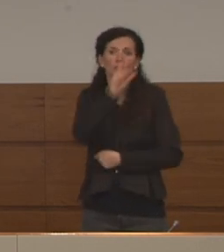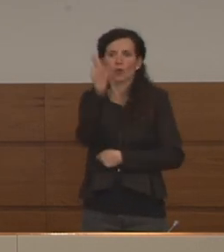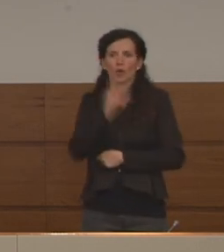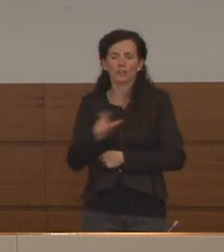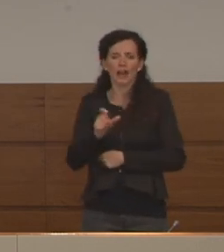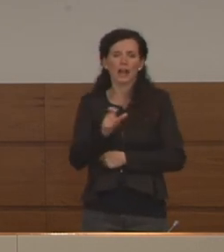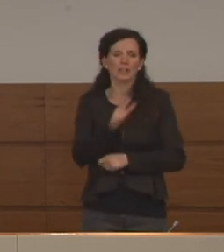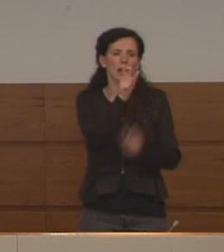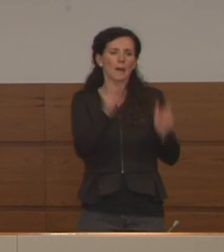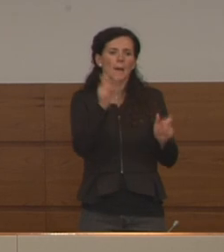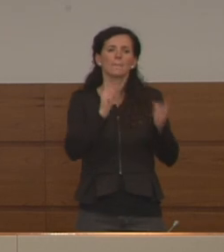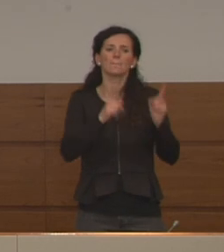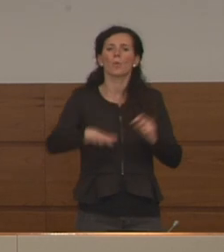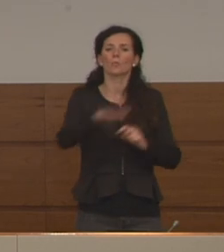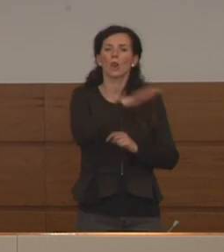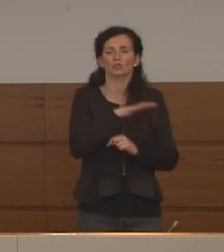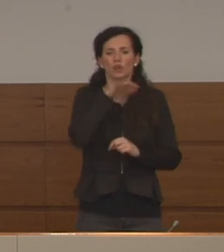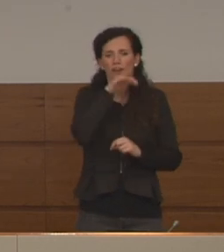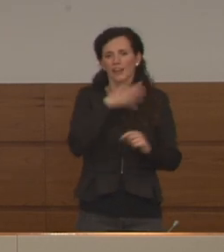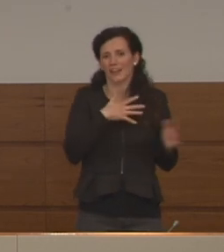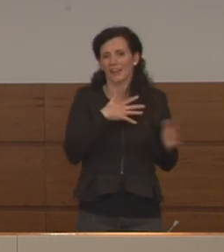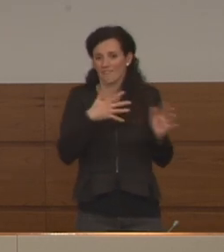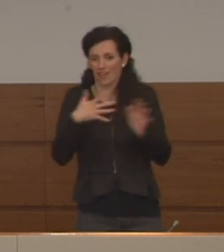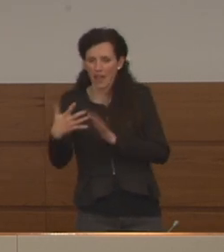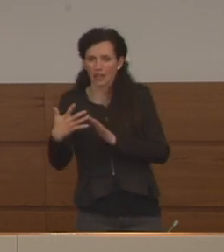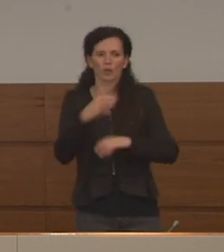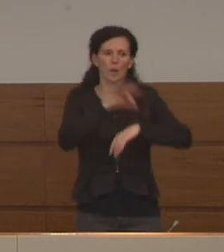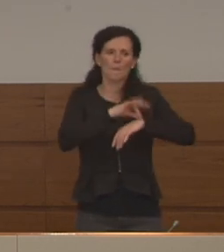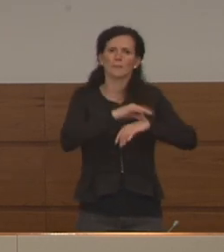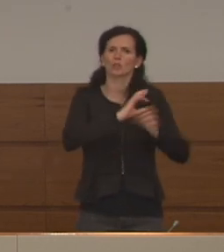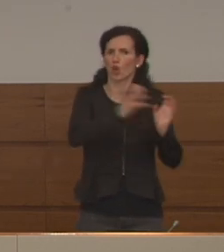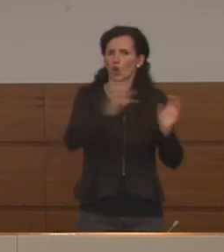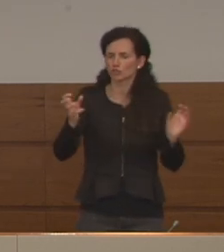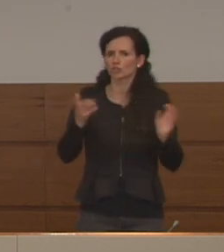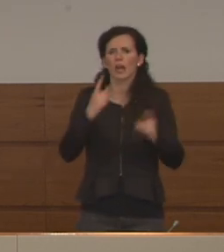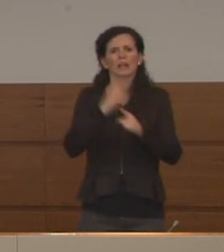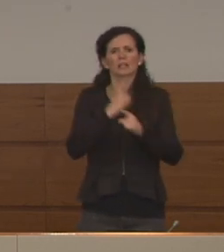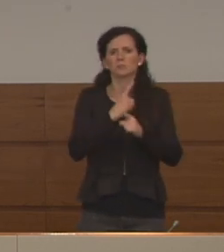croniche di vario tipo e di varia necessità. Però allo stesso tempo